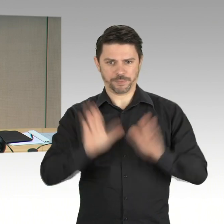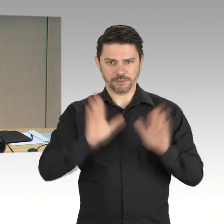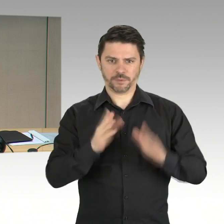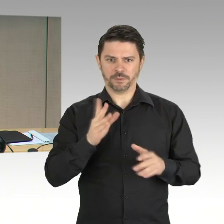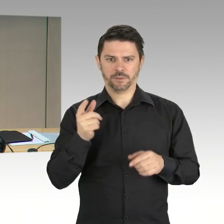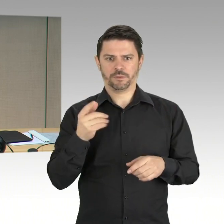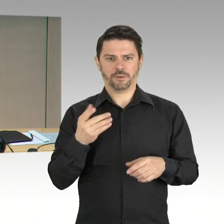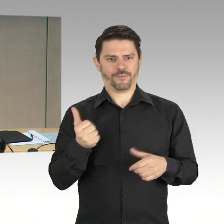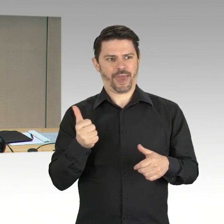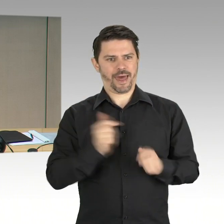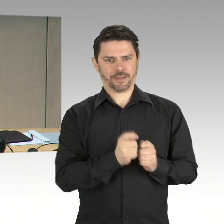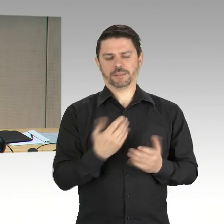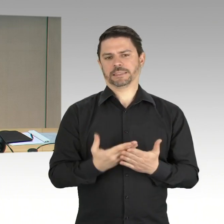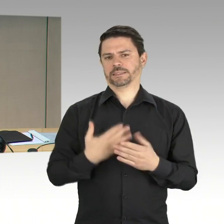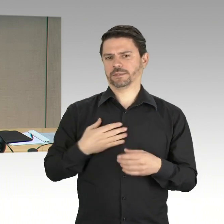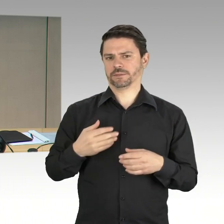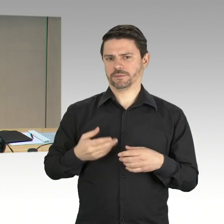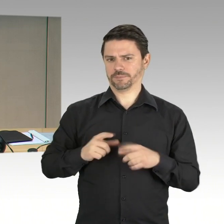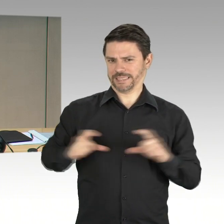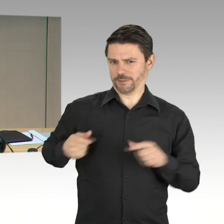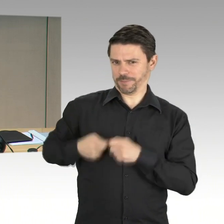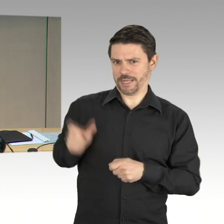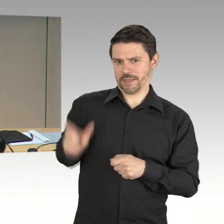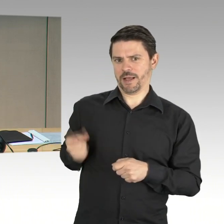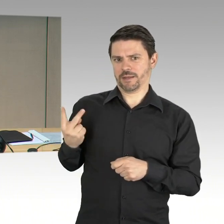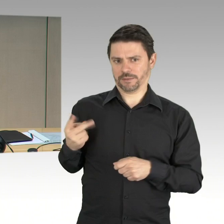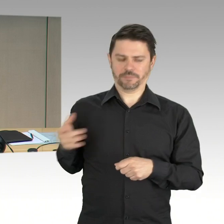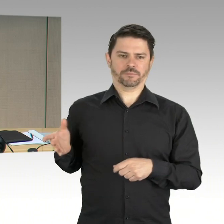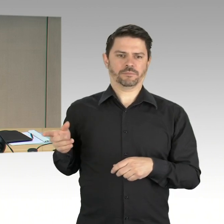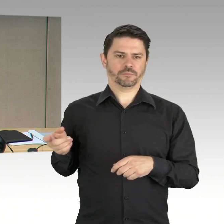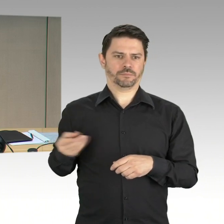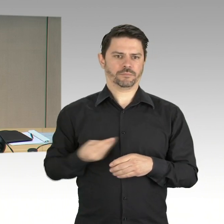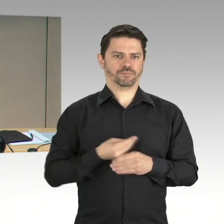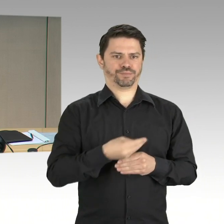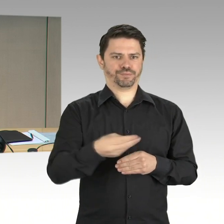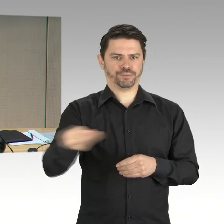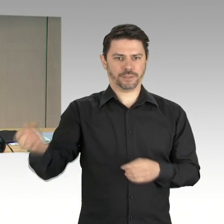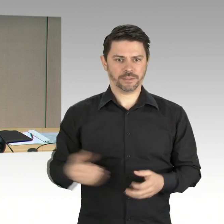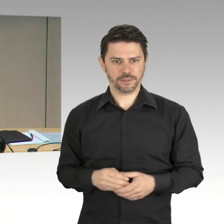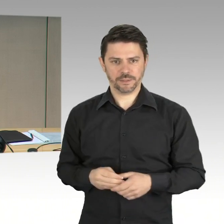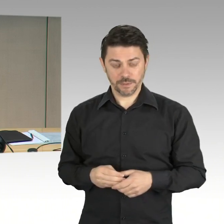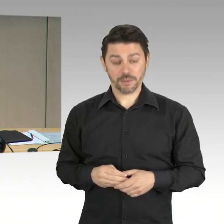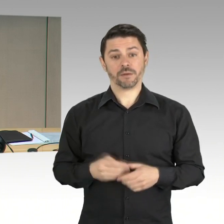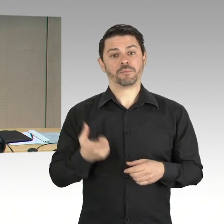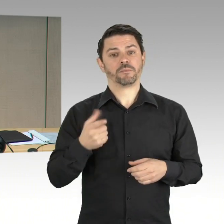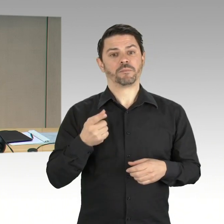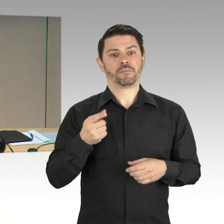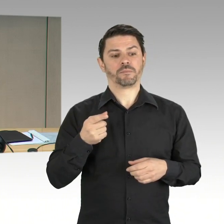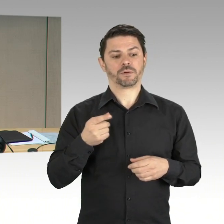denn nur so ist ein reibungsloser und geordneter Wahlgang möglich. Sie werden Urnen vorfinden,